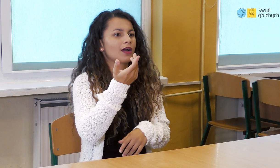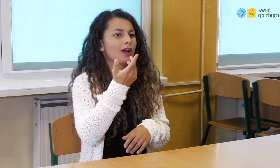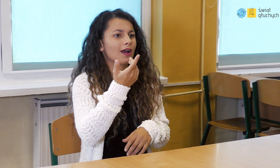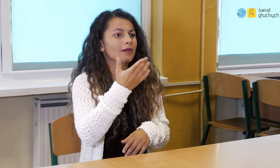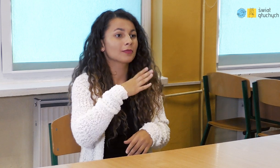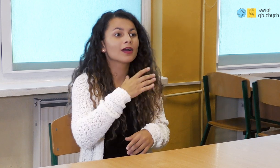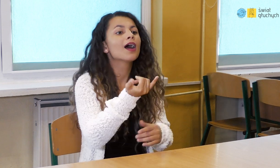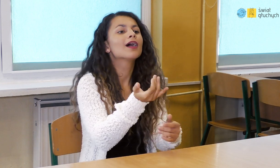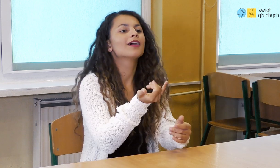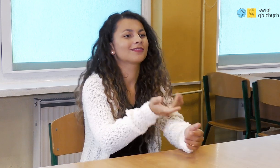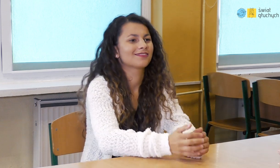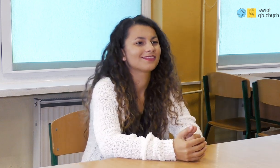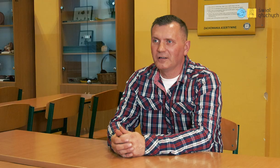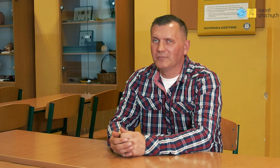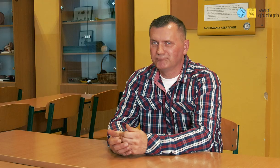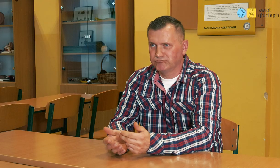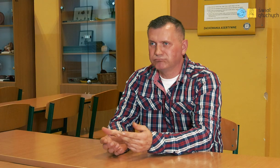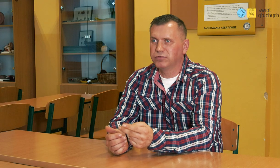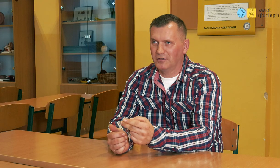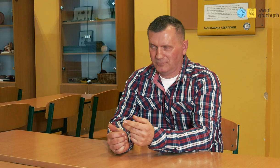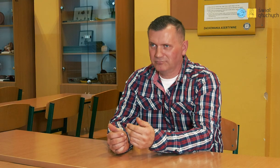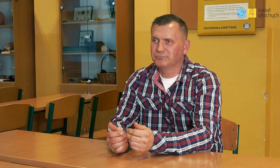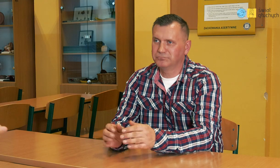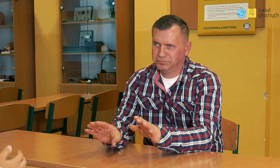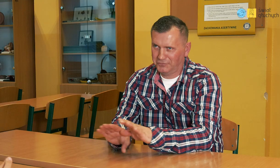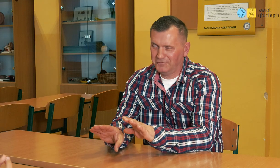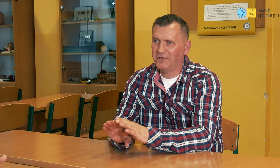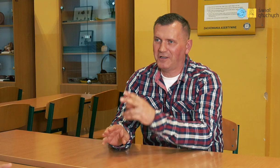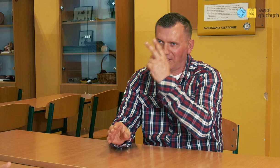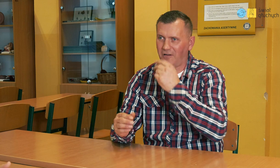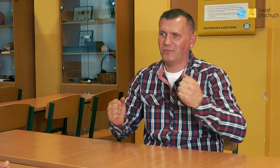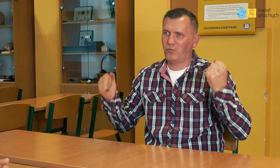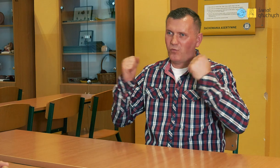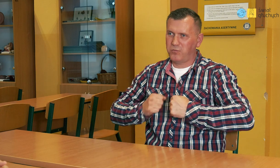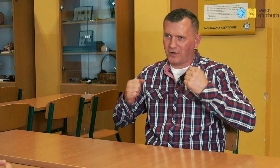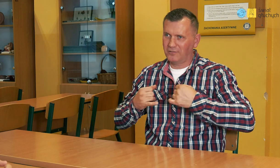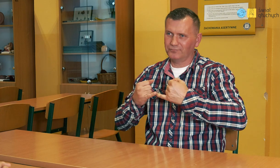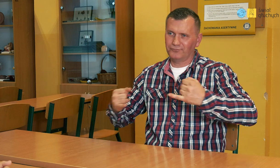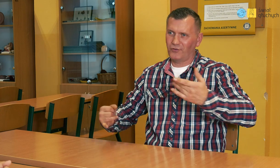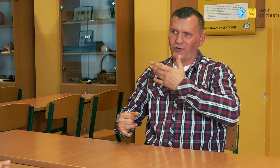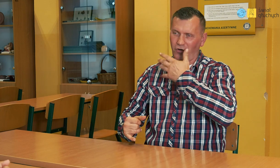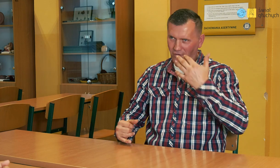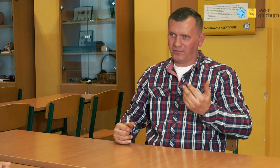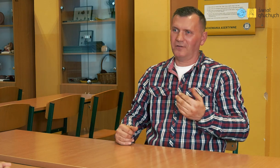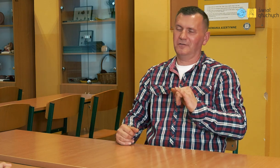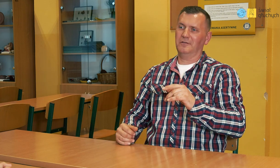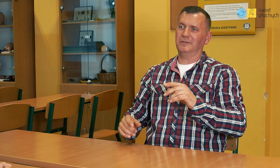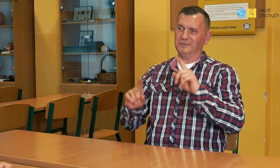W podstawówce na karnawał zawsze się przebraliśmy w różnokolorowe ubrania.